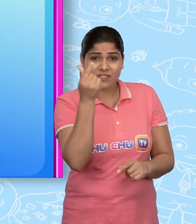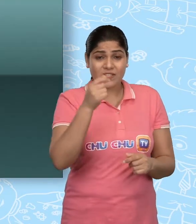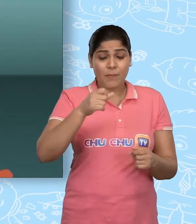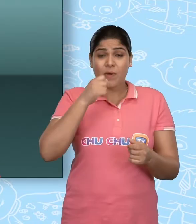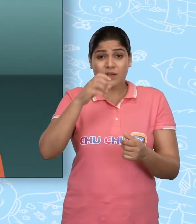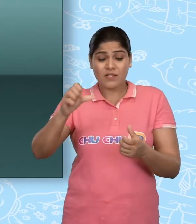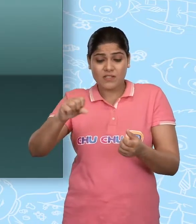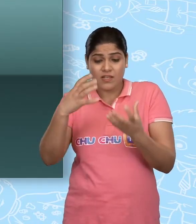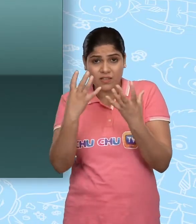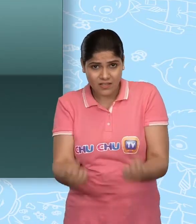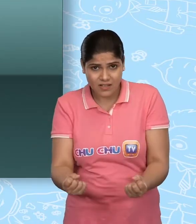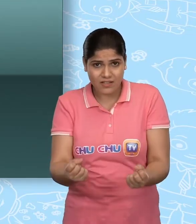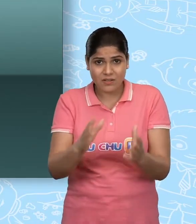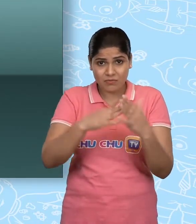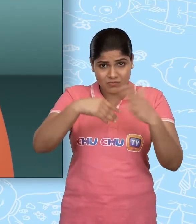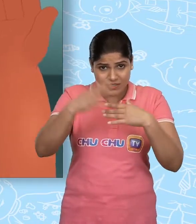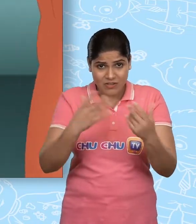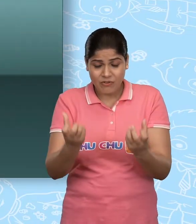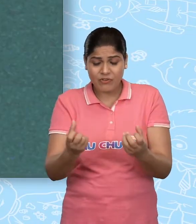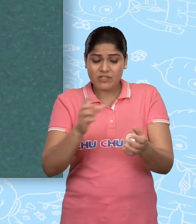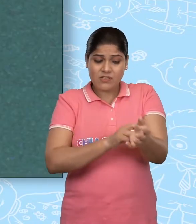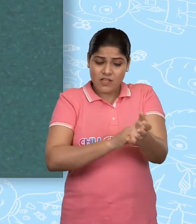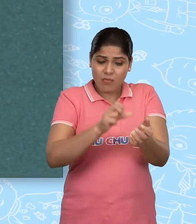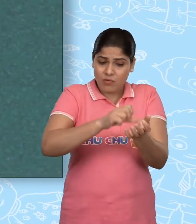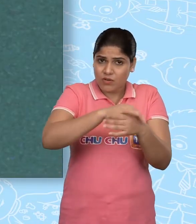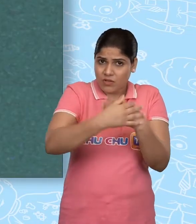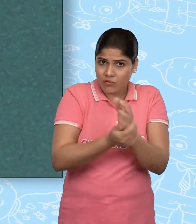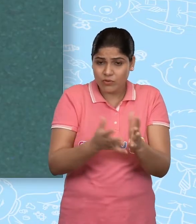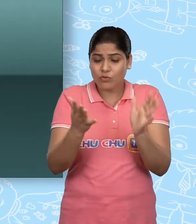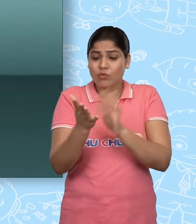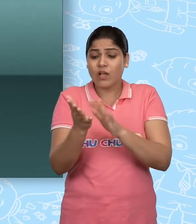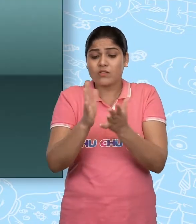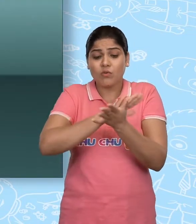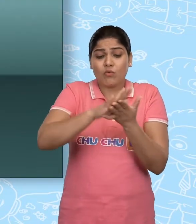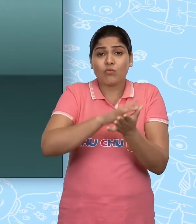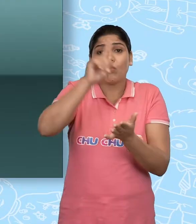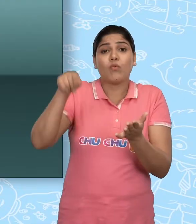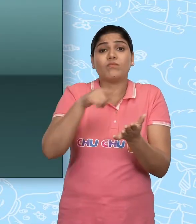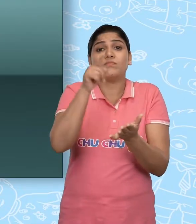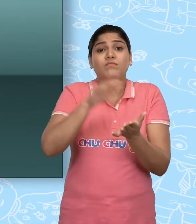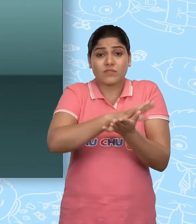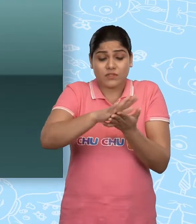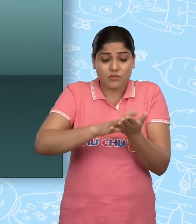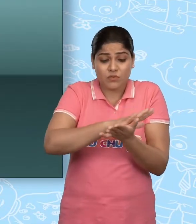पहले हाथों को गीला करो , फिर साबुन लगाओ फिर, दोनों हाथो की हथेलियों को गोलाई में रगड़ो.